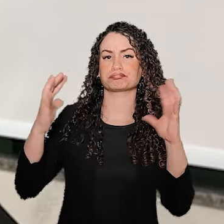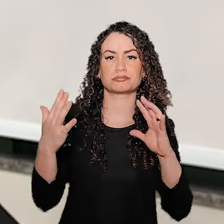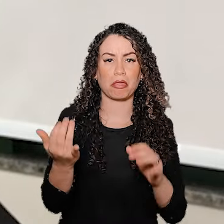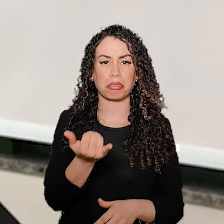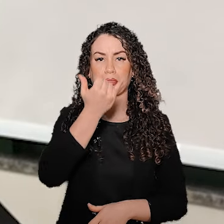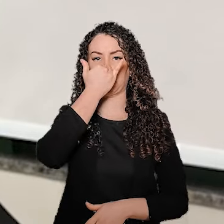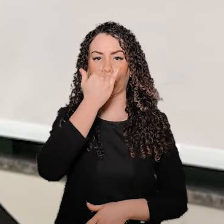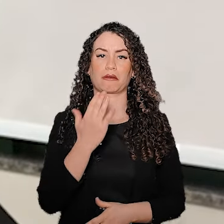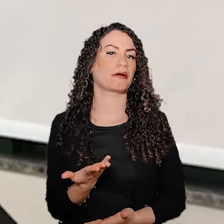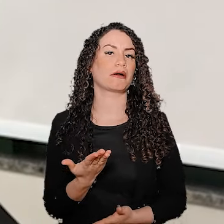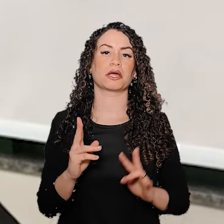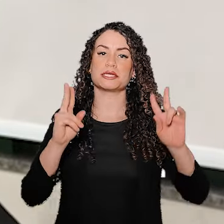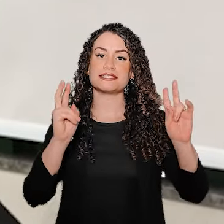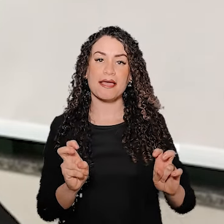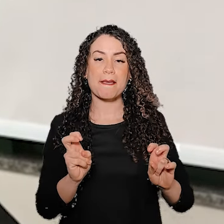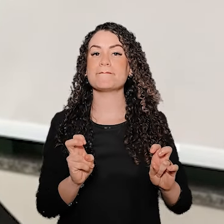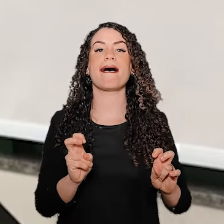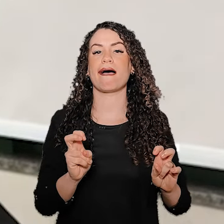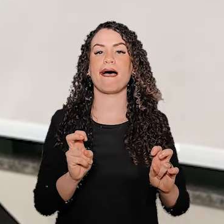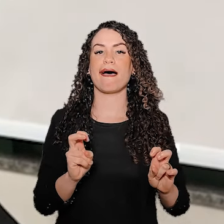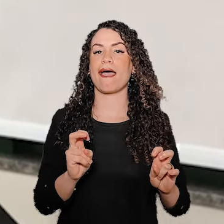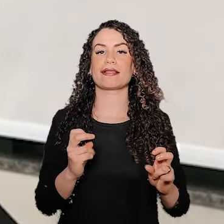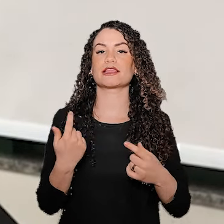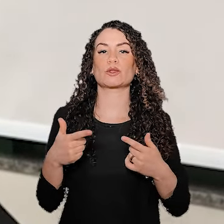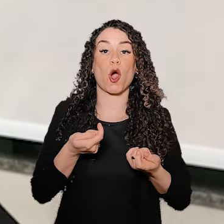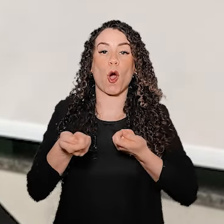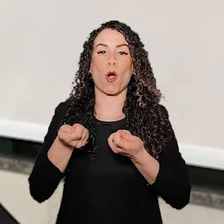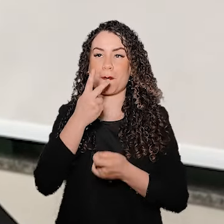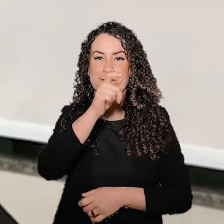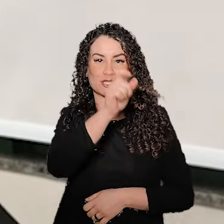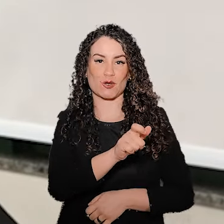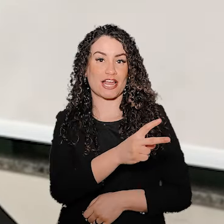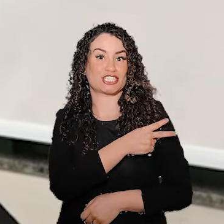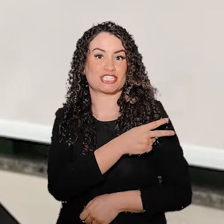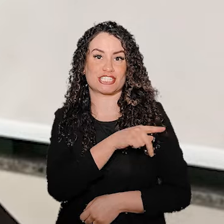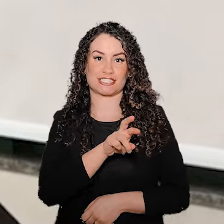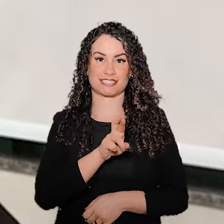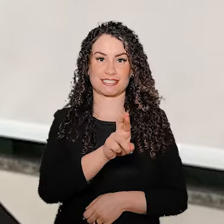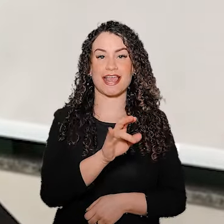inevitável em relação à vontade do empregador e paralização do qual esse não concorreu,